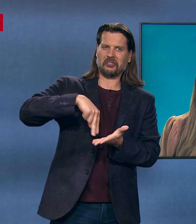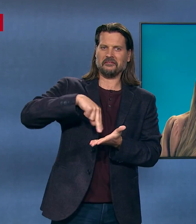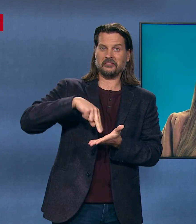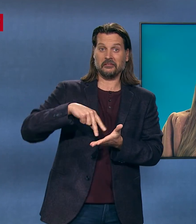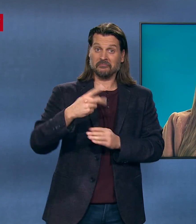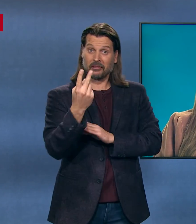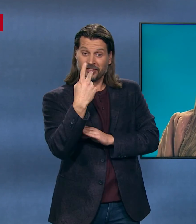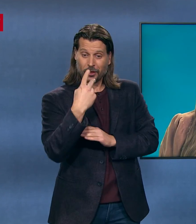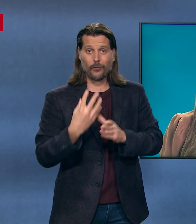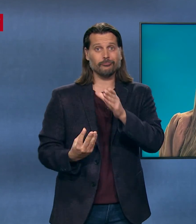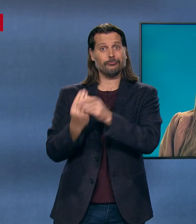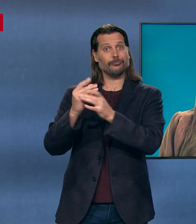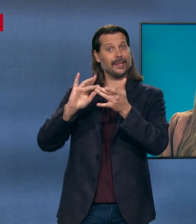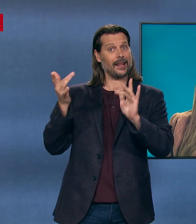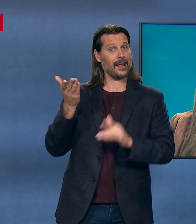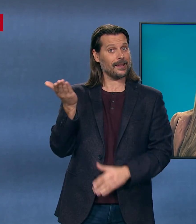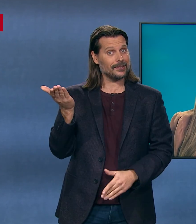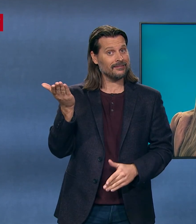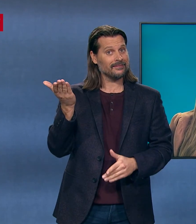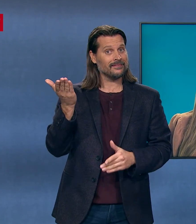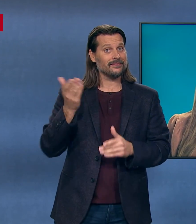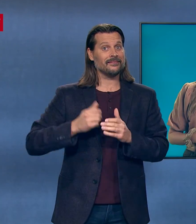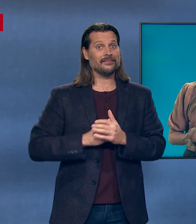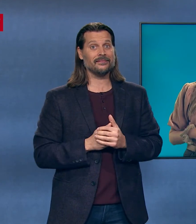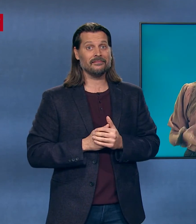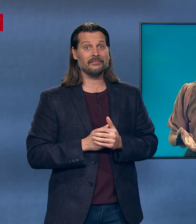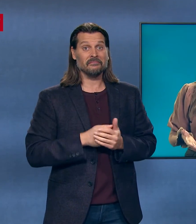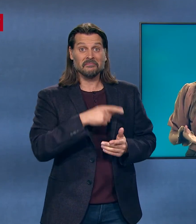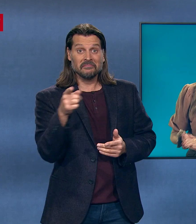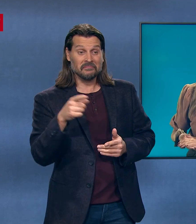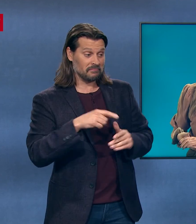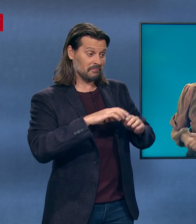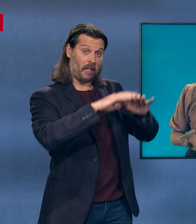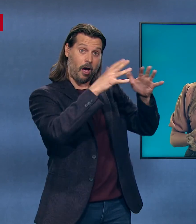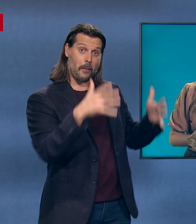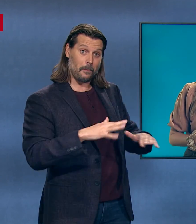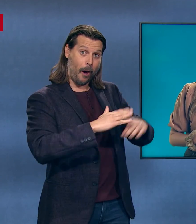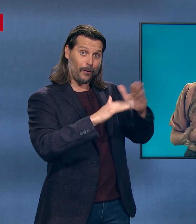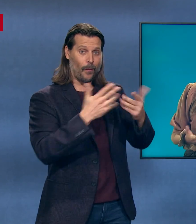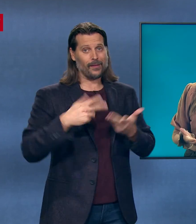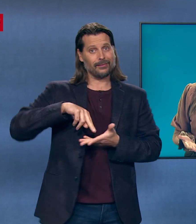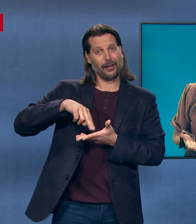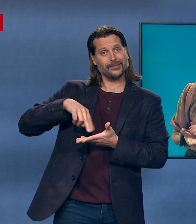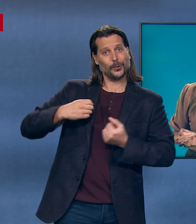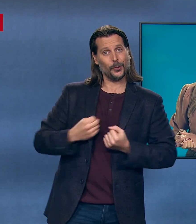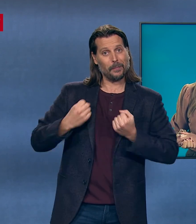Schick uns dein Video auf srfkids.ch. Ob du einen Asthaufen baust, oder den Tanz zu üben beginnst -